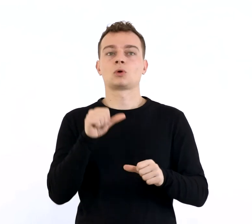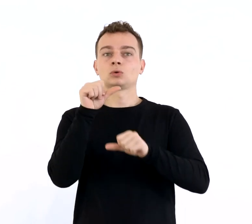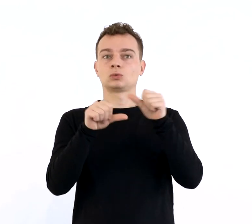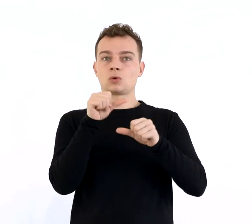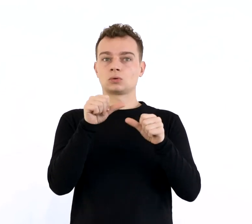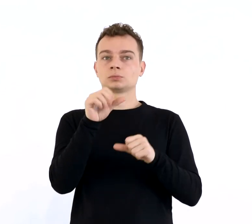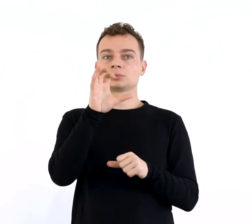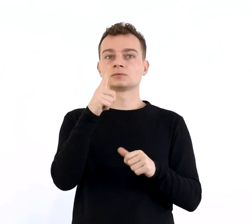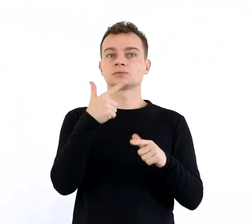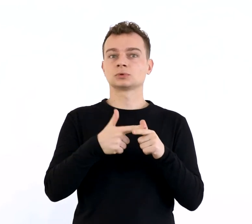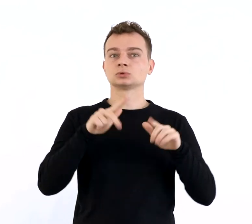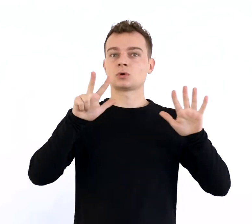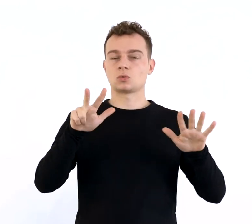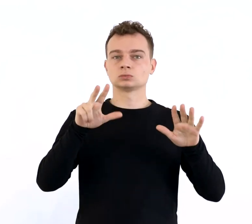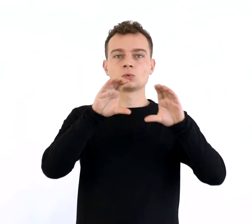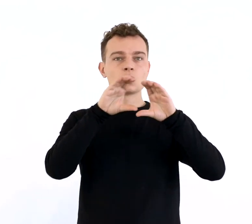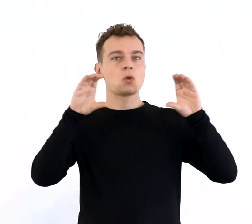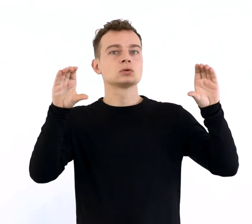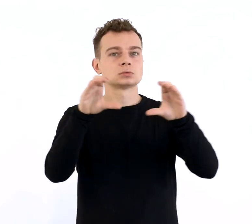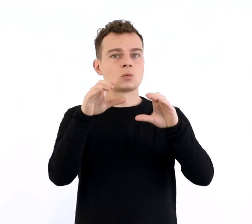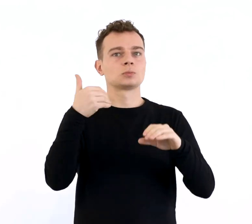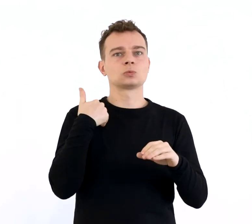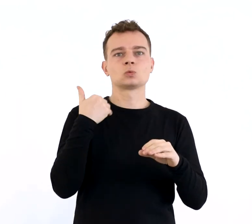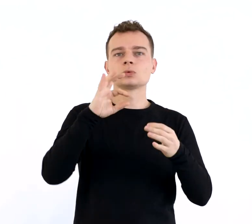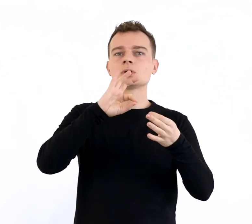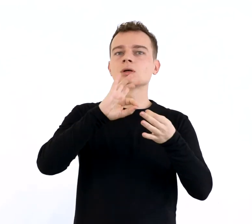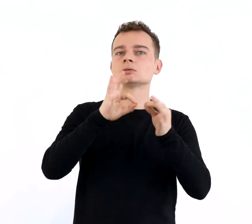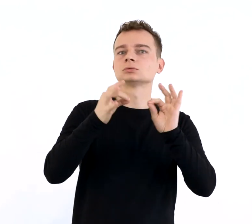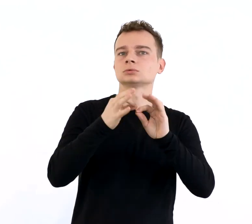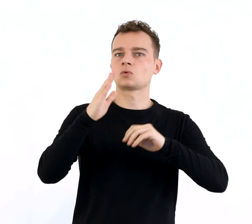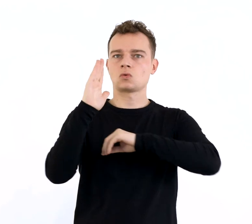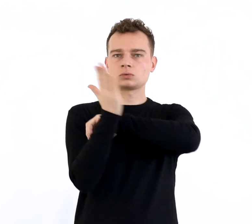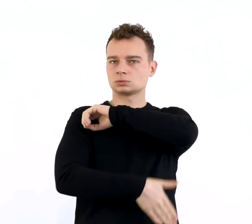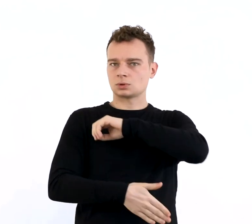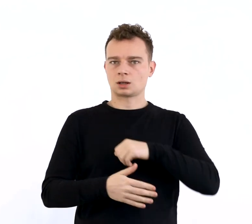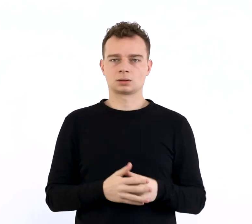W 528 r. odbyły się tu ostatnie igrzyska.